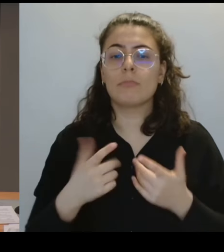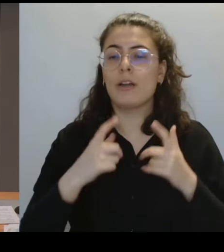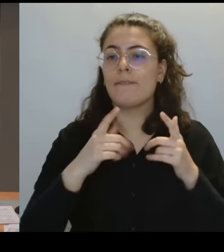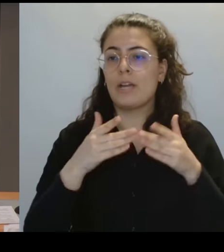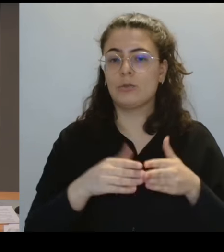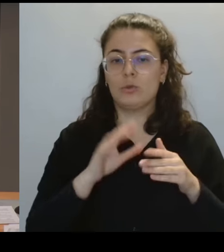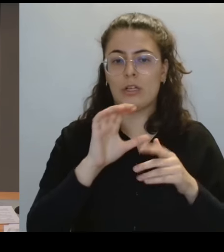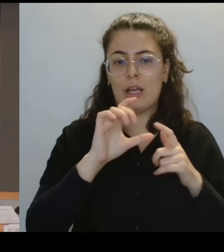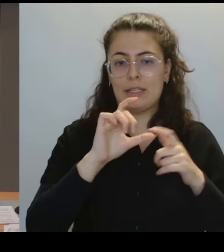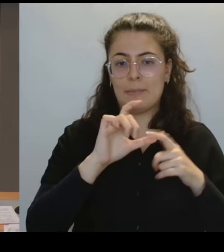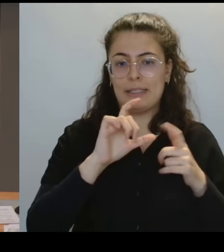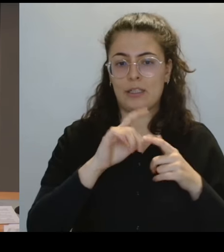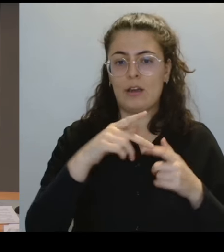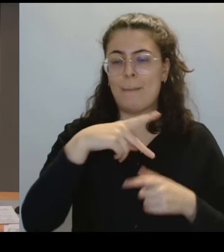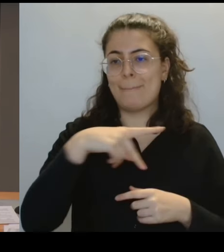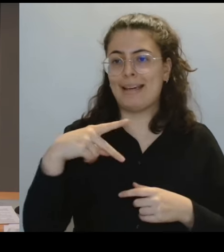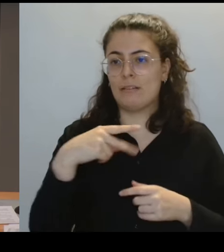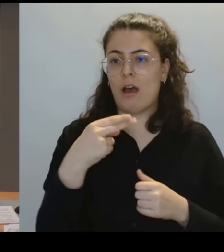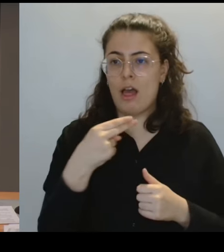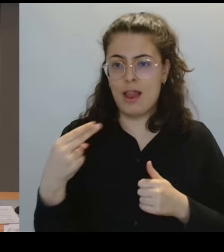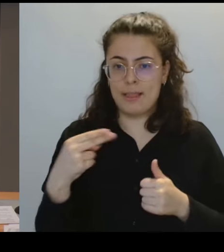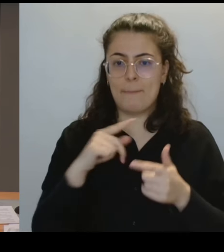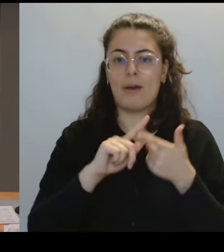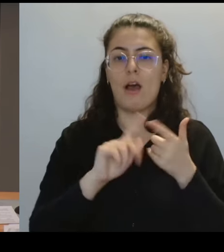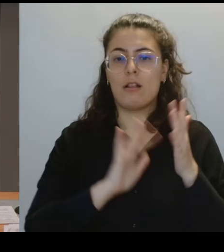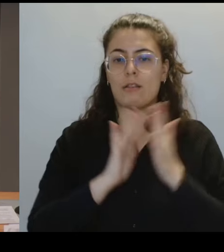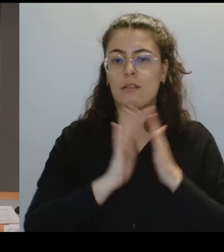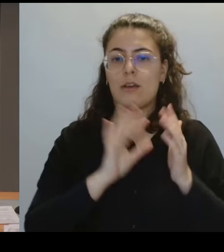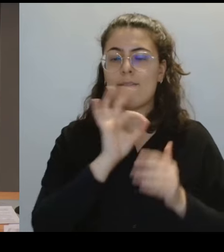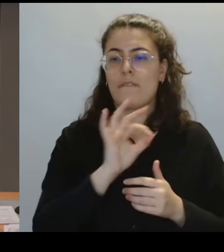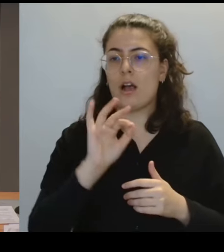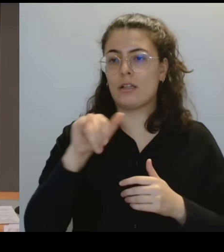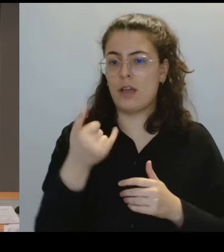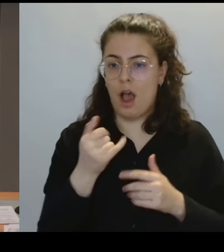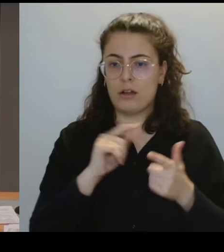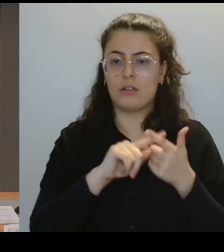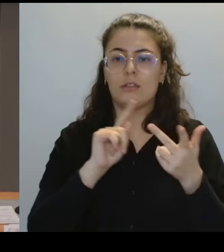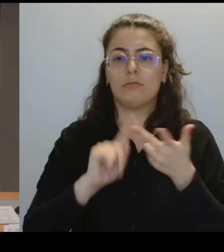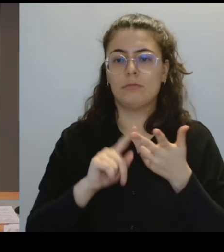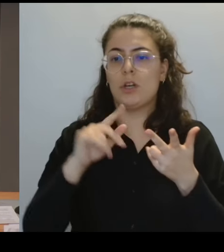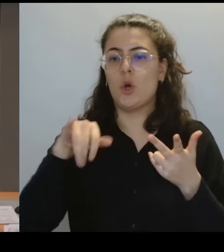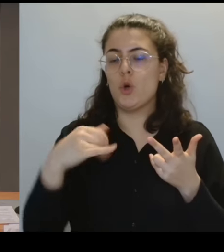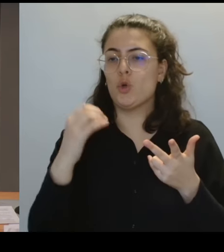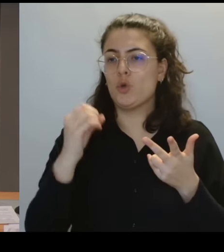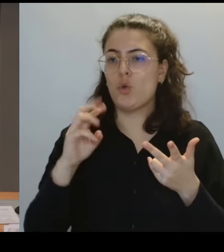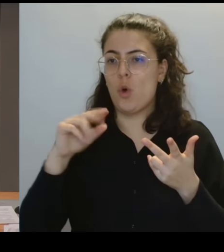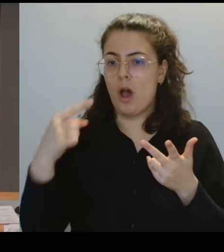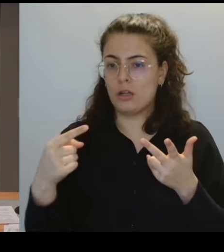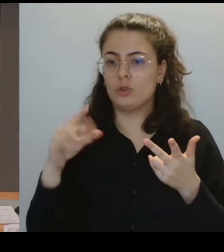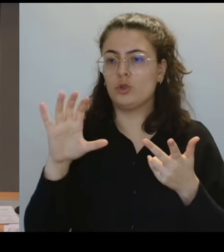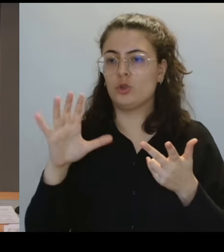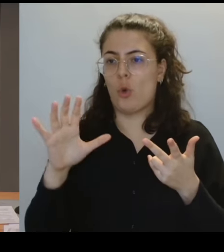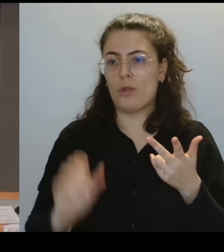Frank Jahnke und Herrn Abgeordneten Jörg Stroedter. Wer die Genannten zu wählen wünscht, den bitte, ich